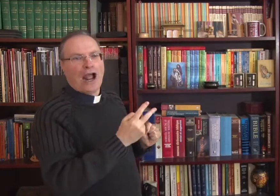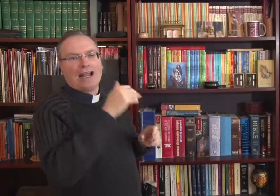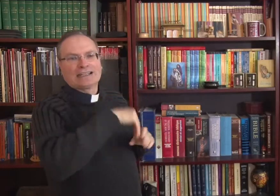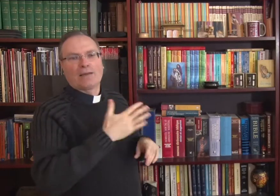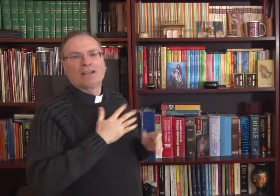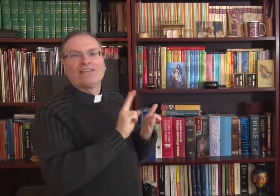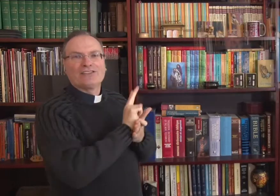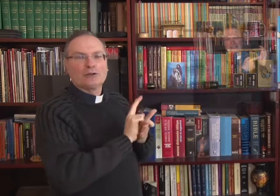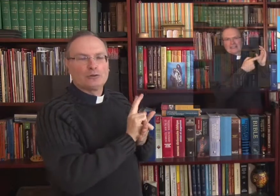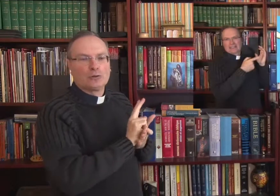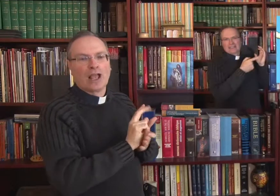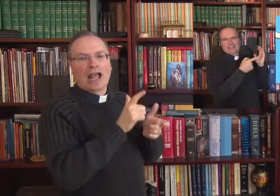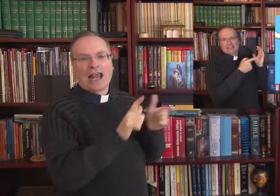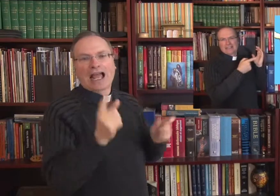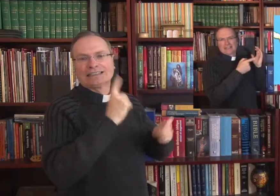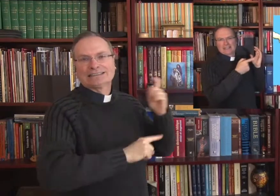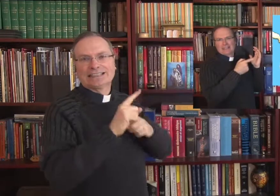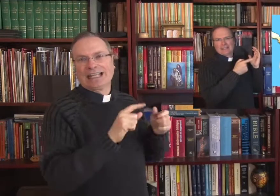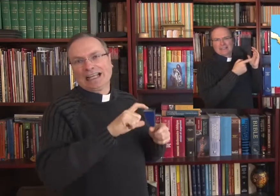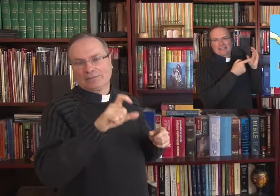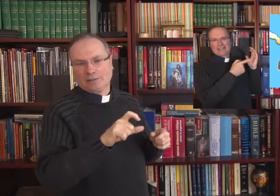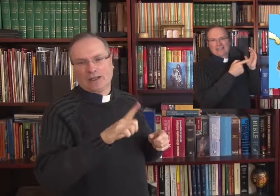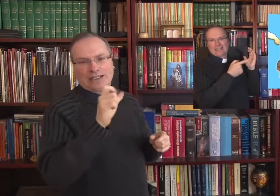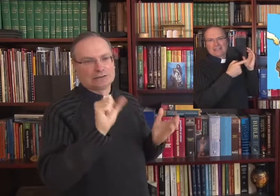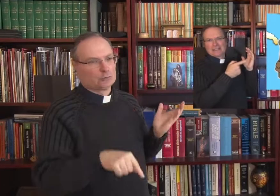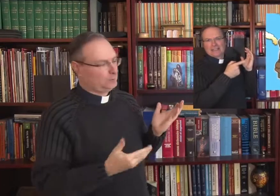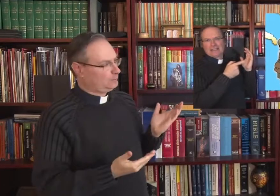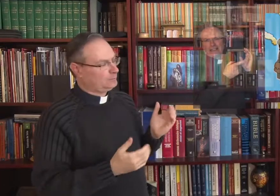dans mes vidéos en langue des signes québécoises LSQ.